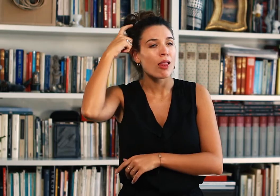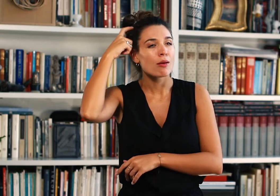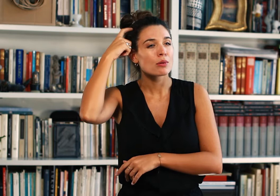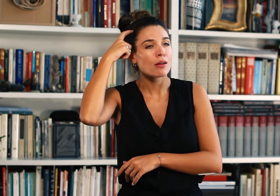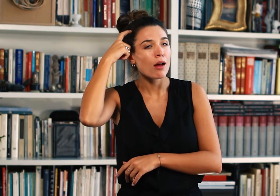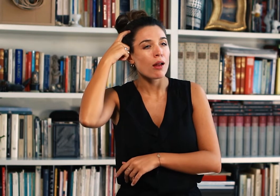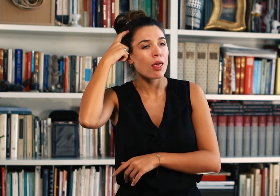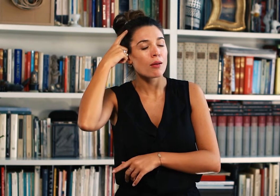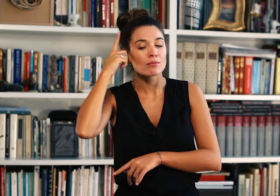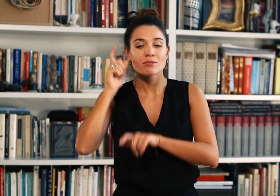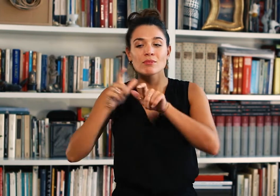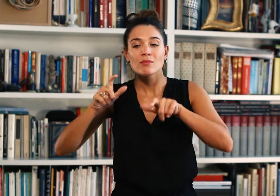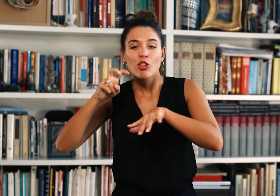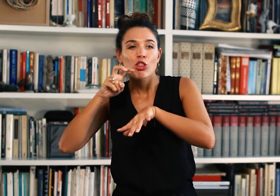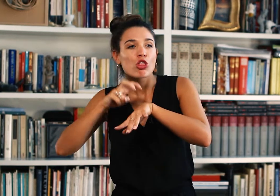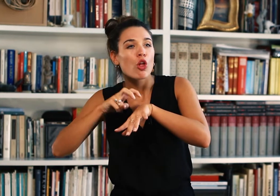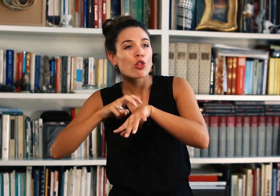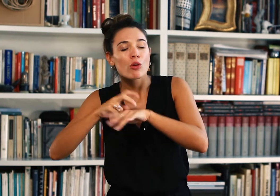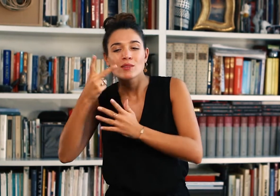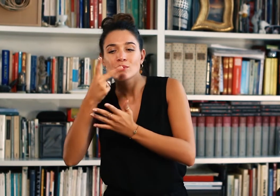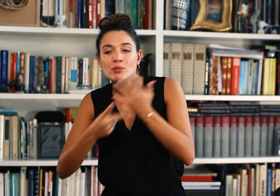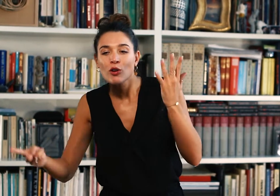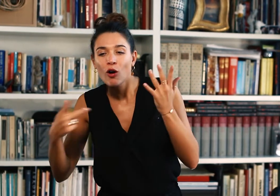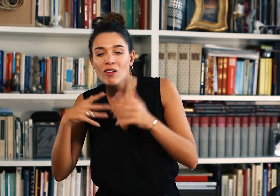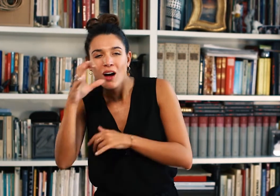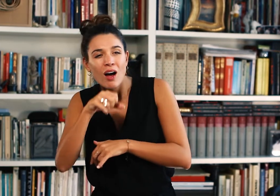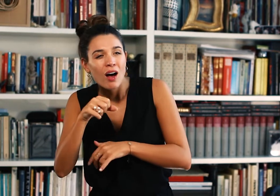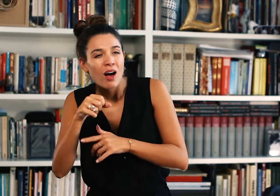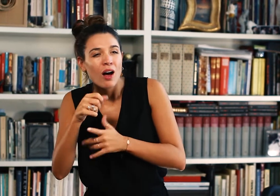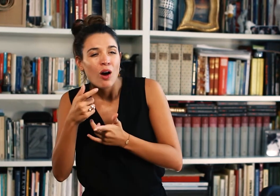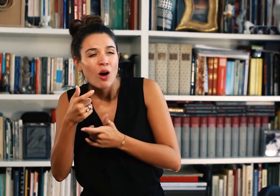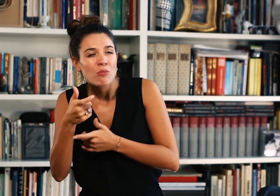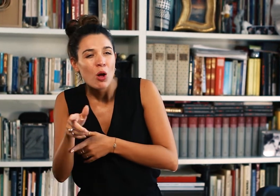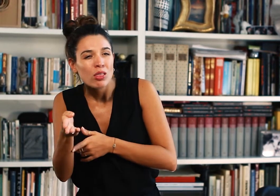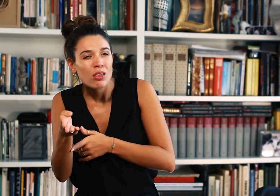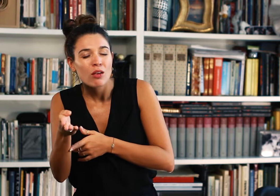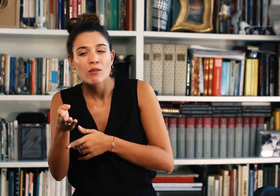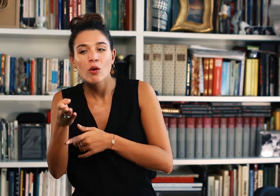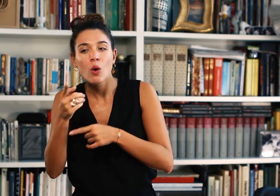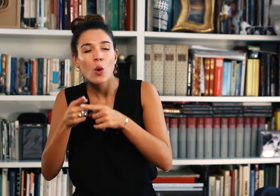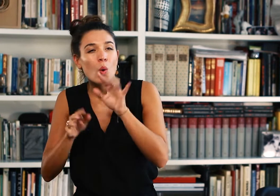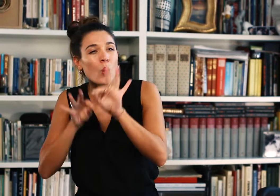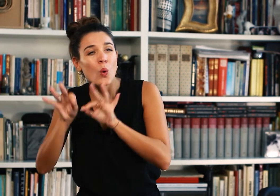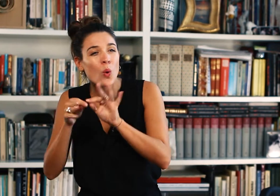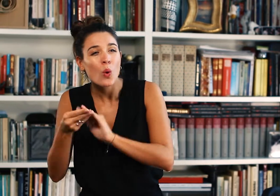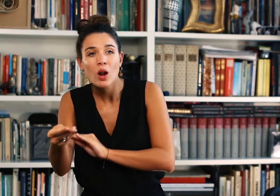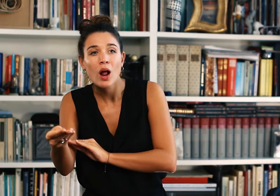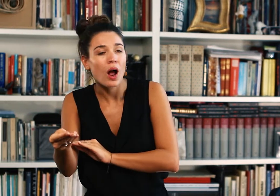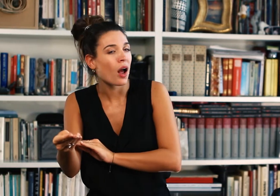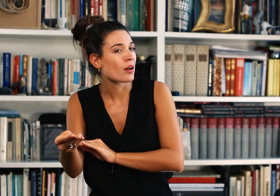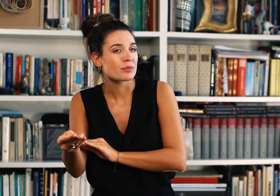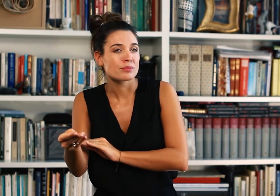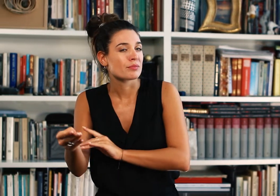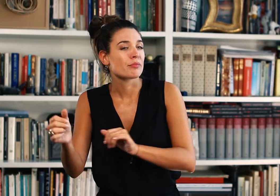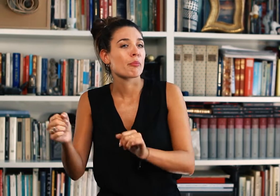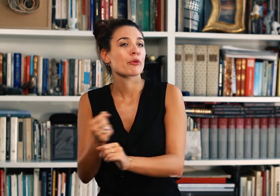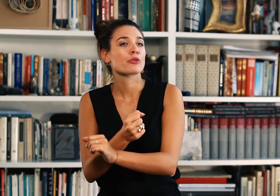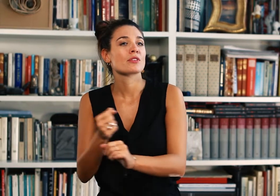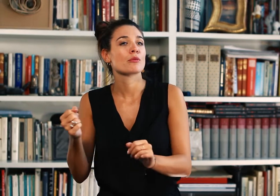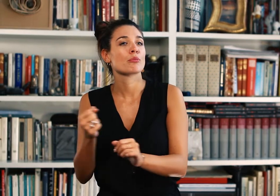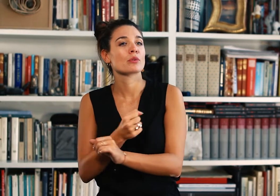medico riuscì a spiegare né a curare.